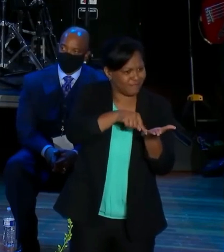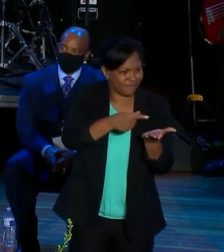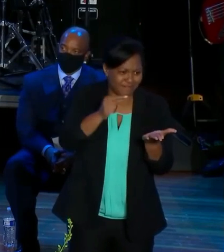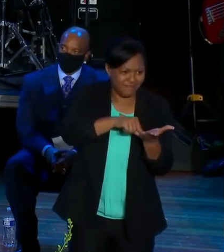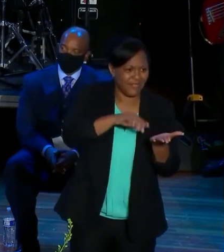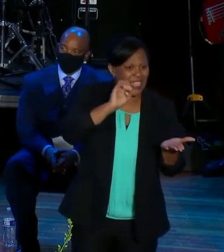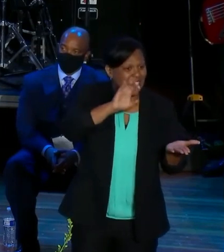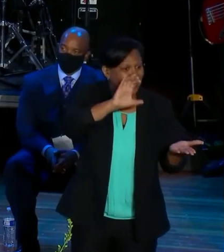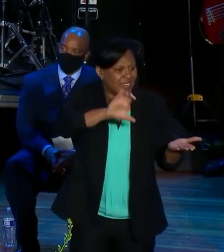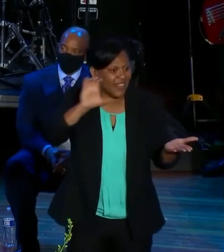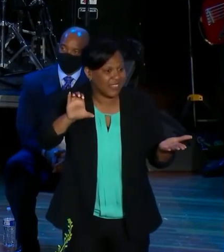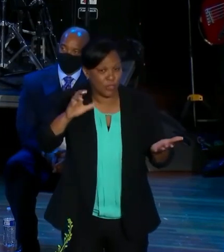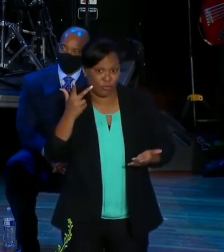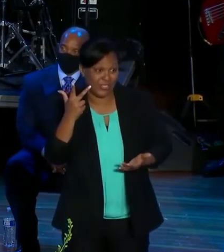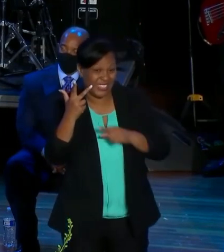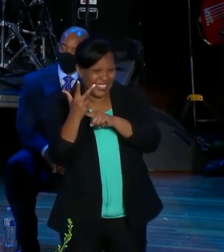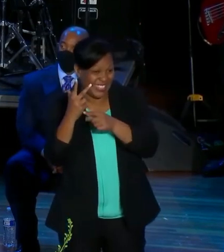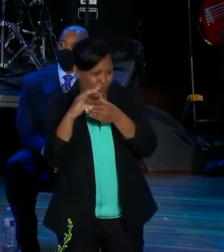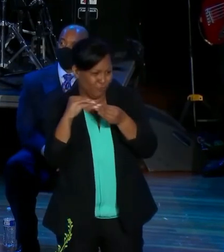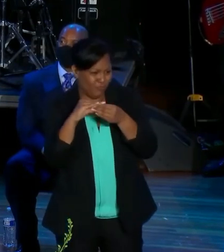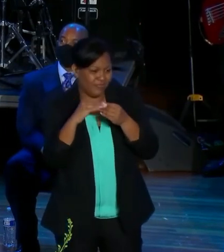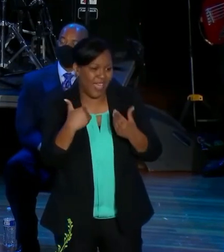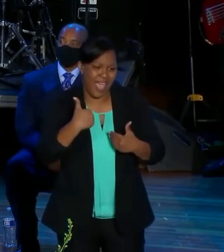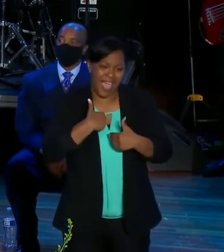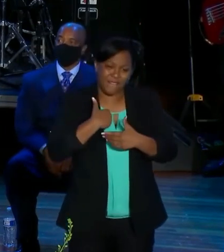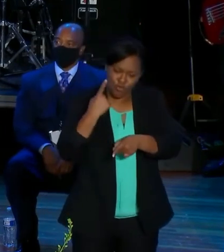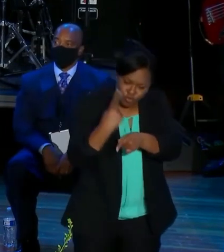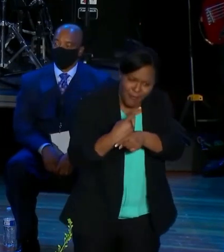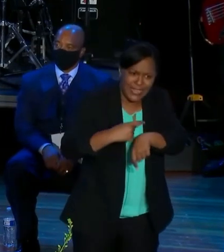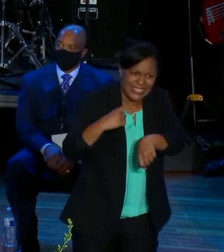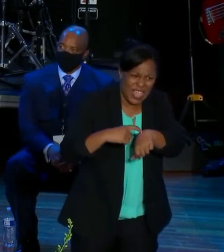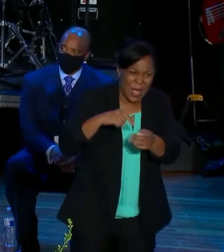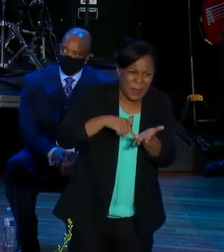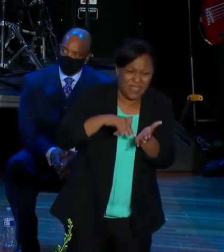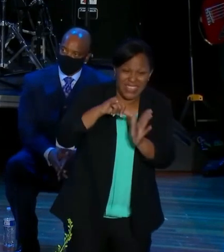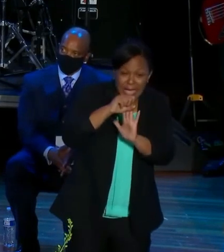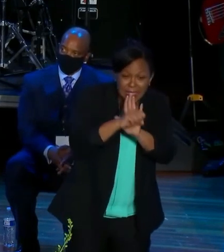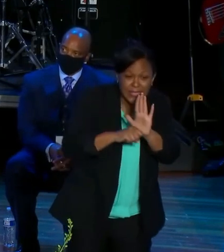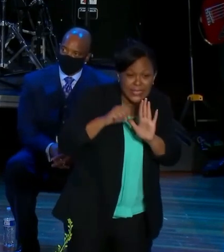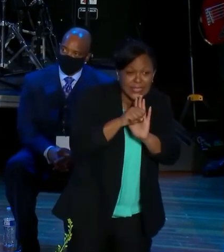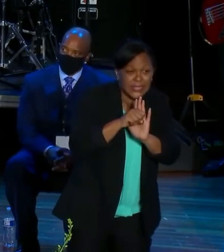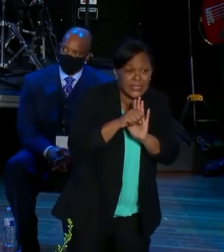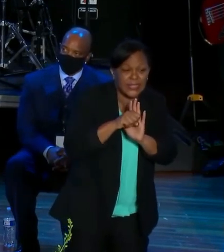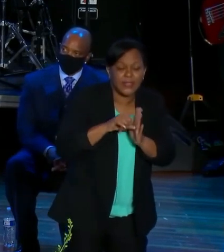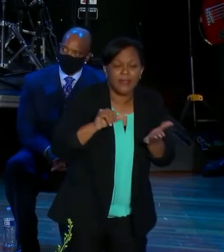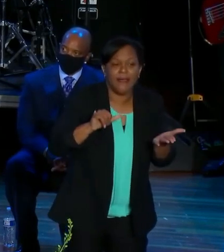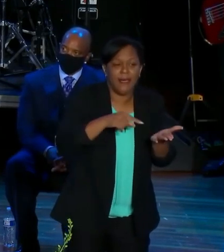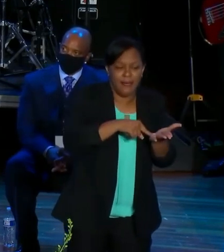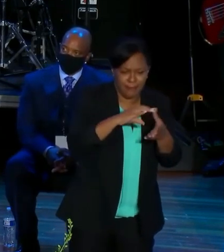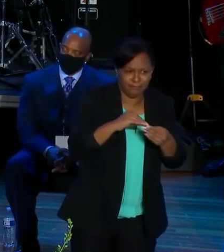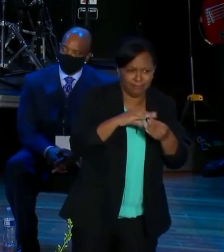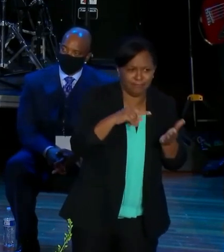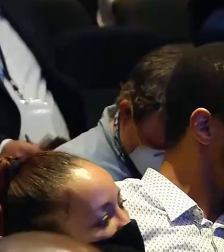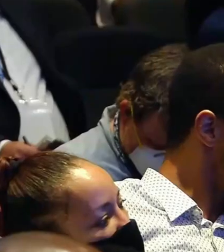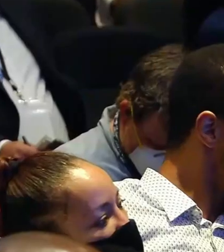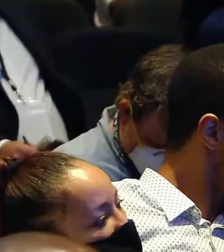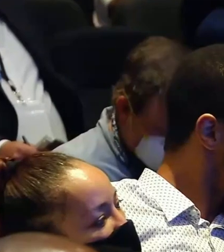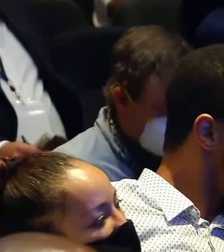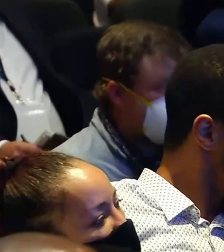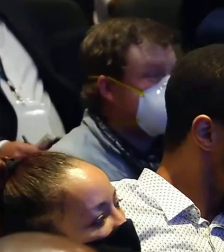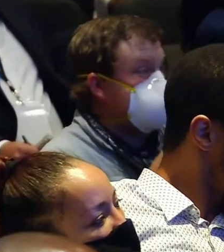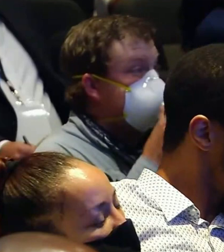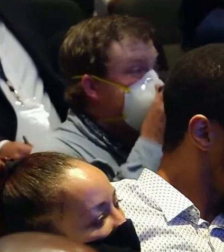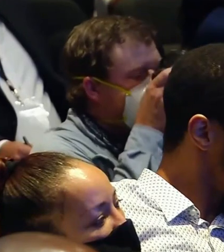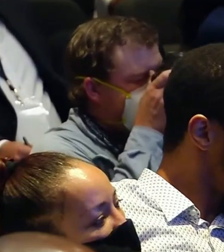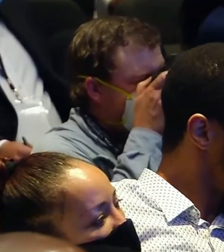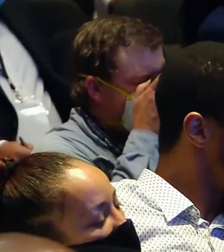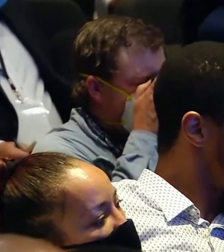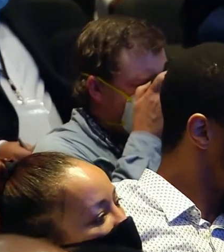Och när jag såg denna tid , såg jag att i marscherna förekom ibland unga vita i ett större antal än svarta